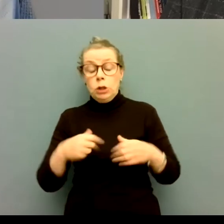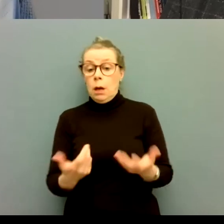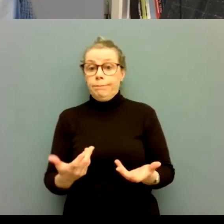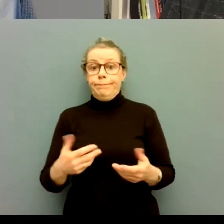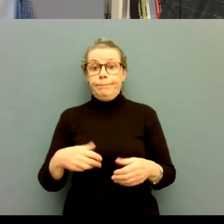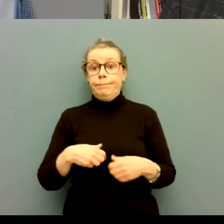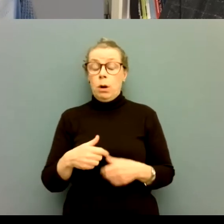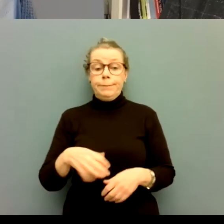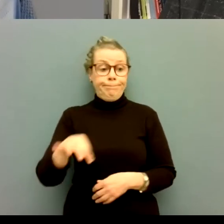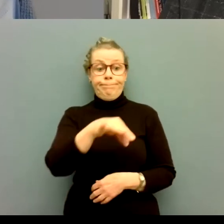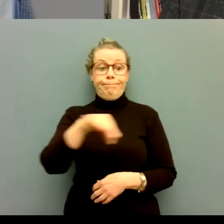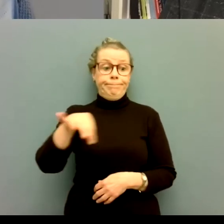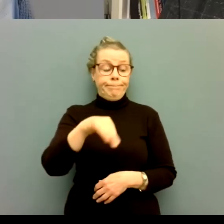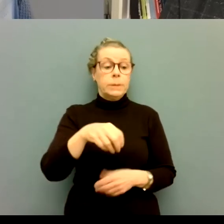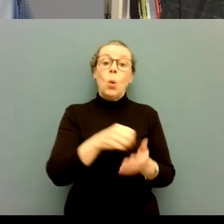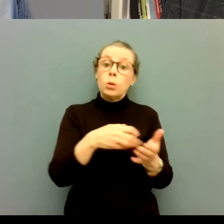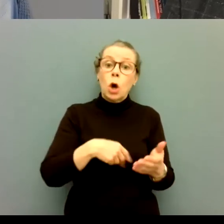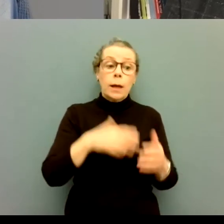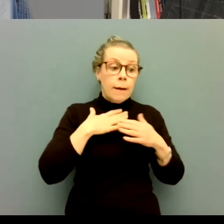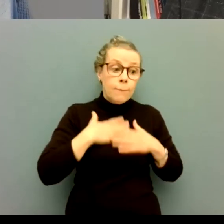stöd när fysiska kontor stängts, osv.